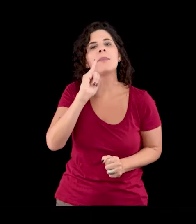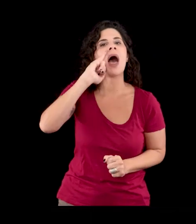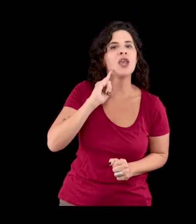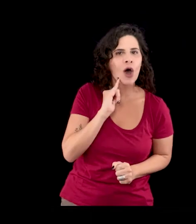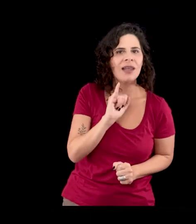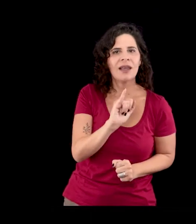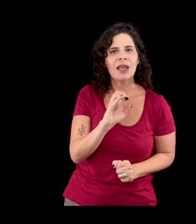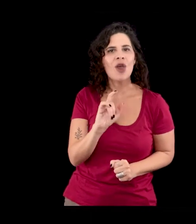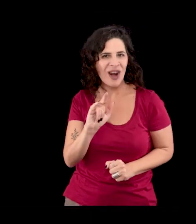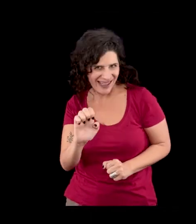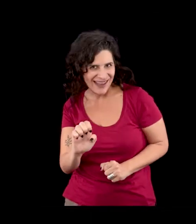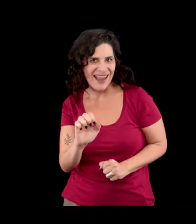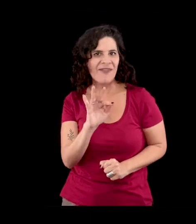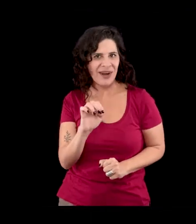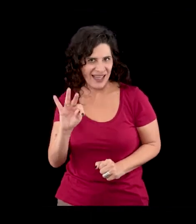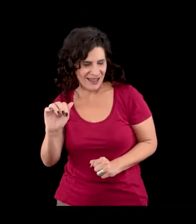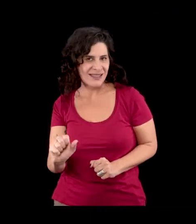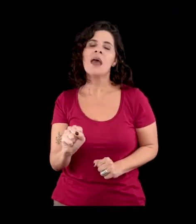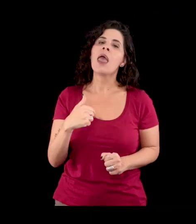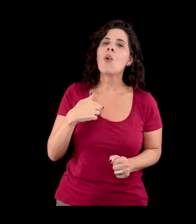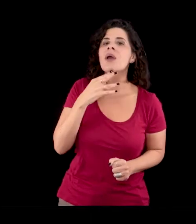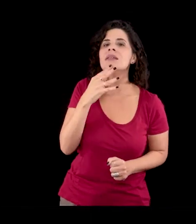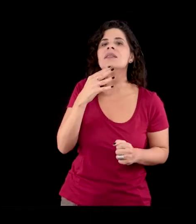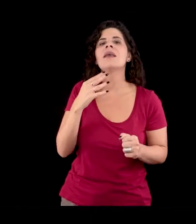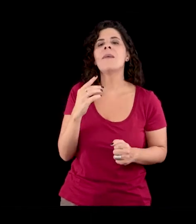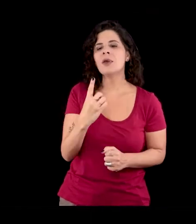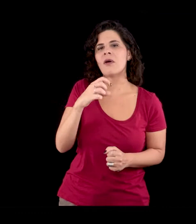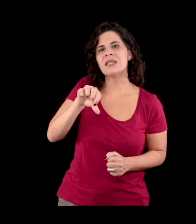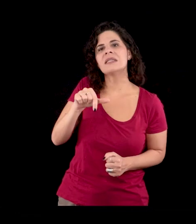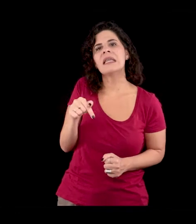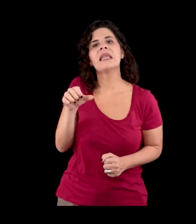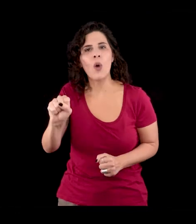A Iole de Freitas conheci, em 1978, na Arte Global.